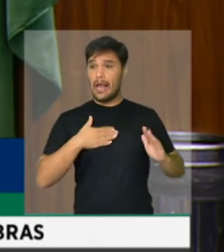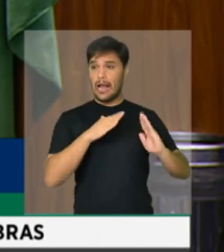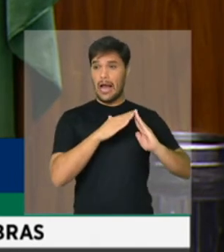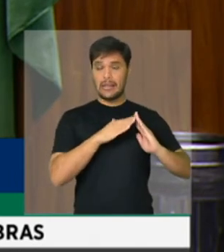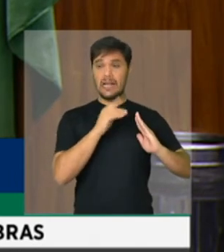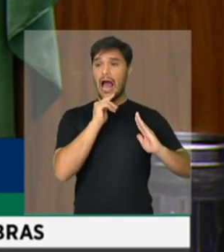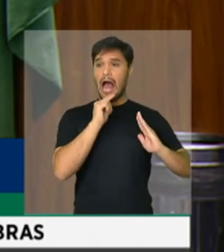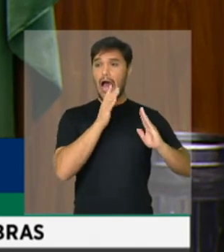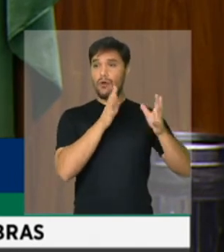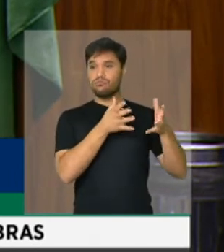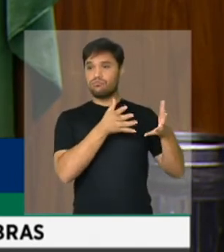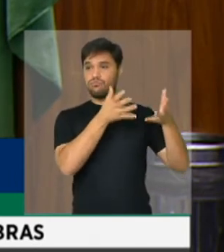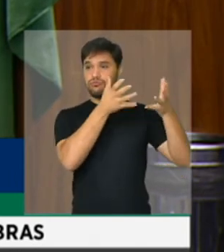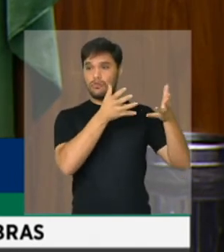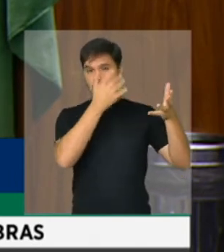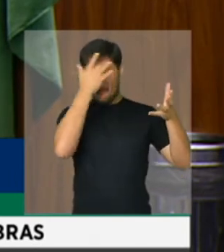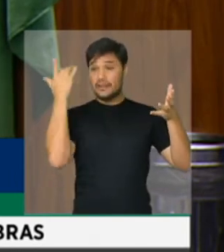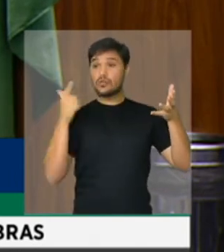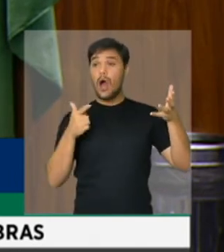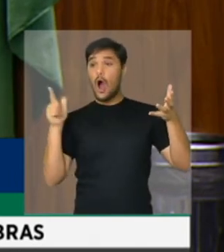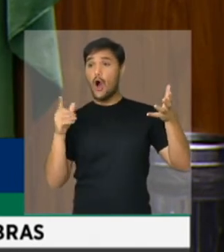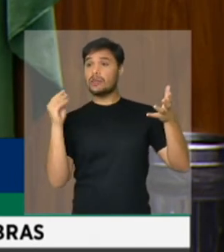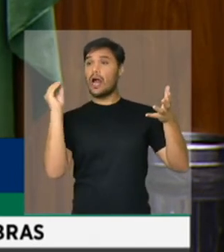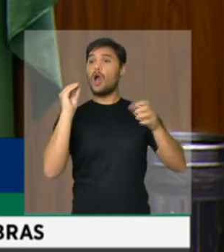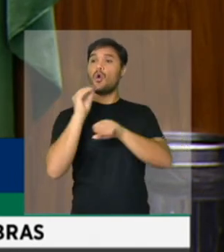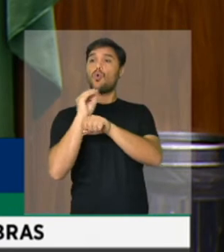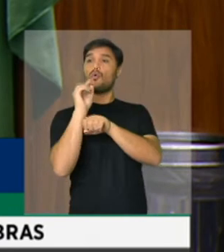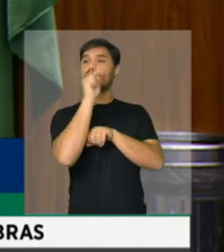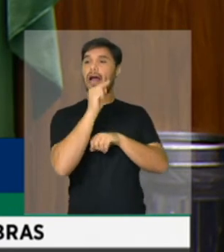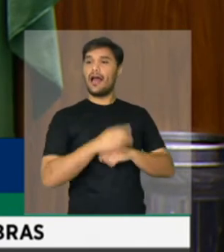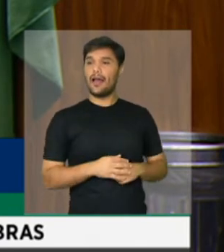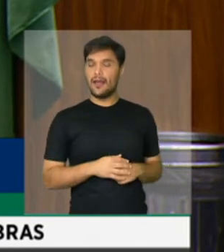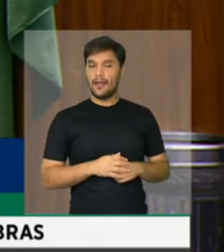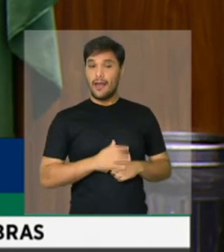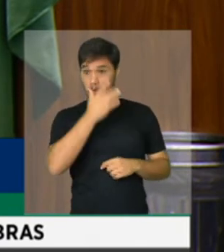D'ÁGUA DA CASA DELE PRA OUTRA PESSOA TOMAR CONTA! E ESSE PRIVADO VAI FAZER USO DESSAS